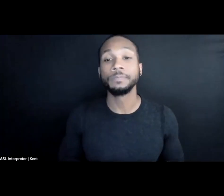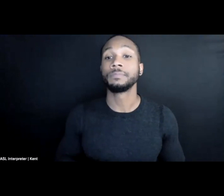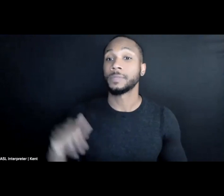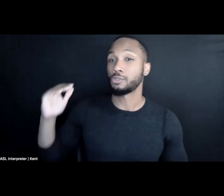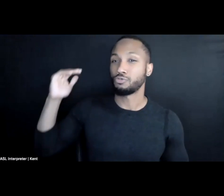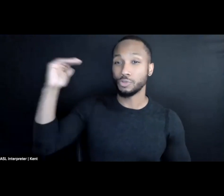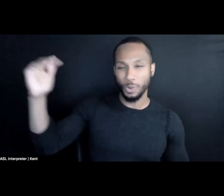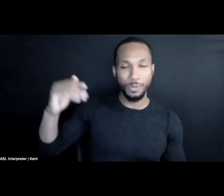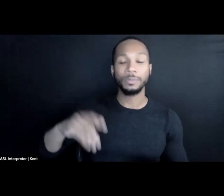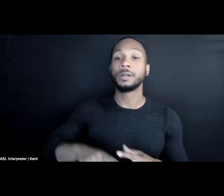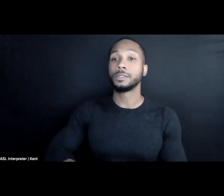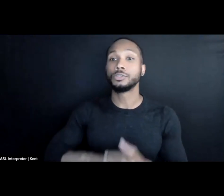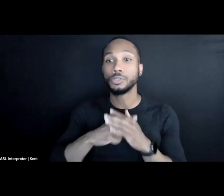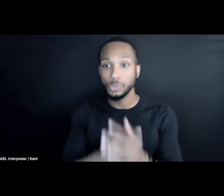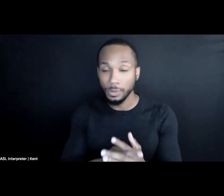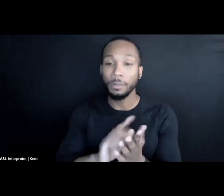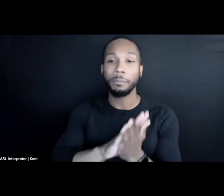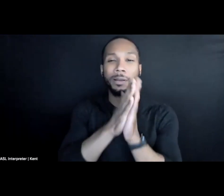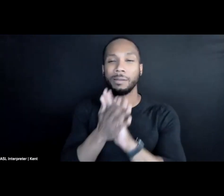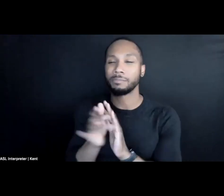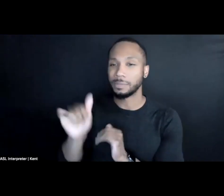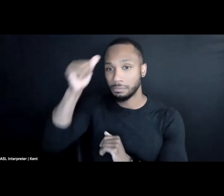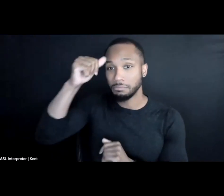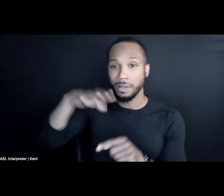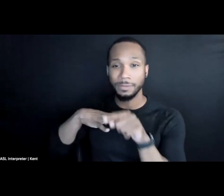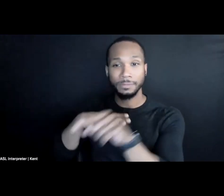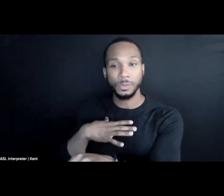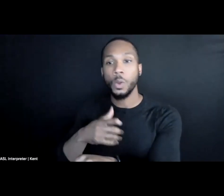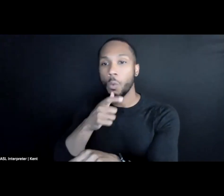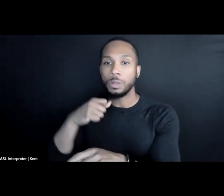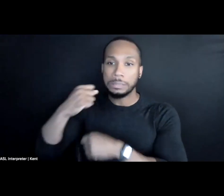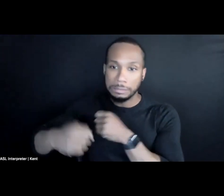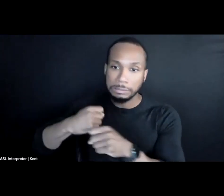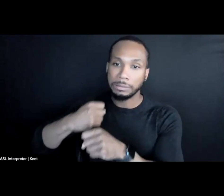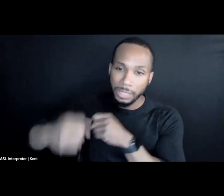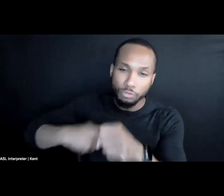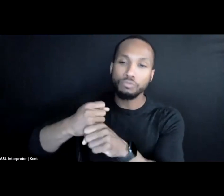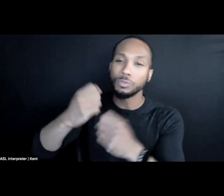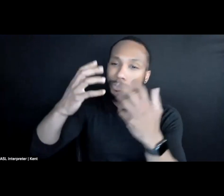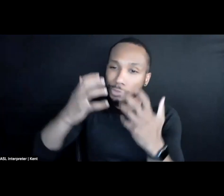De grande, llegué a volverme como aquel señor que tras años de oscuridad, subió a la montaña